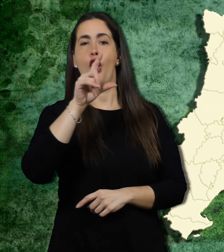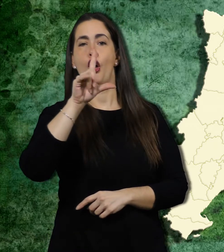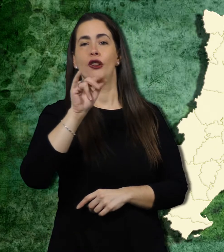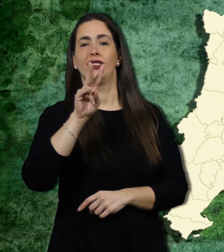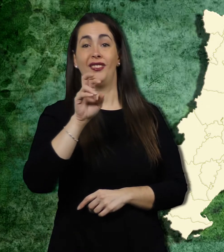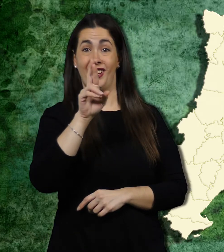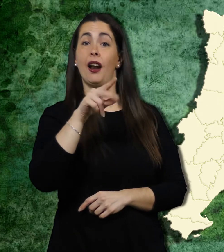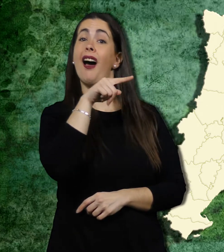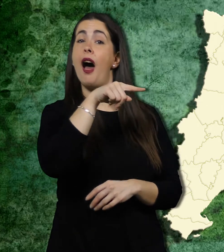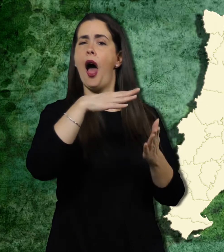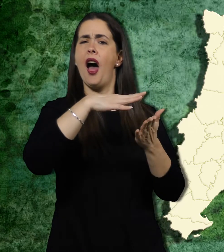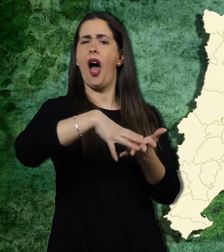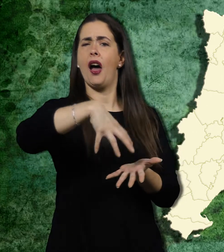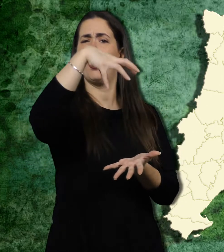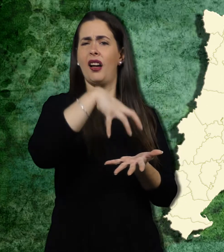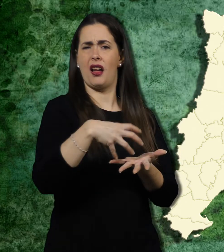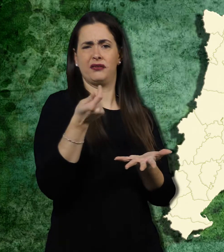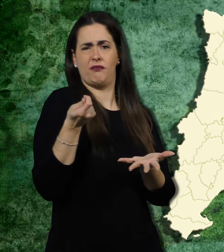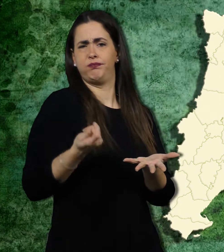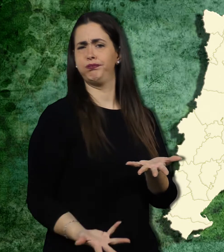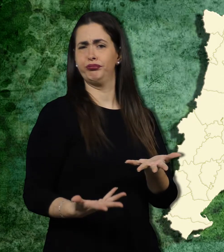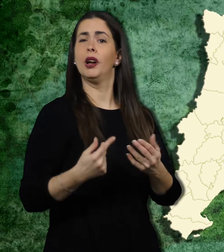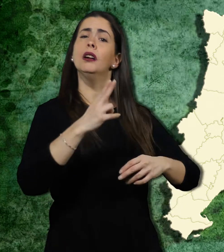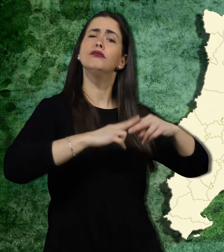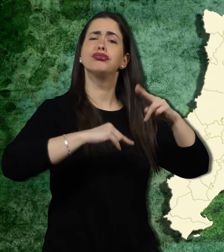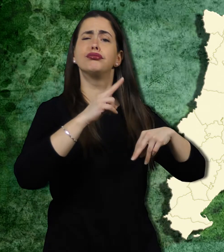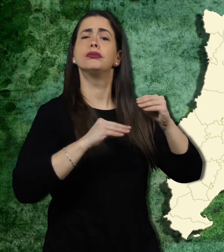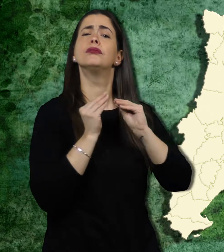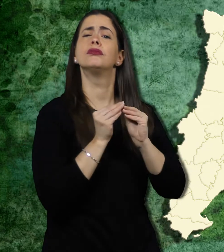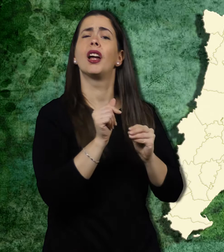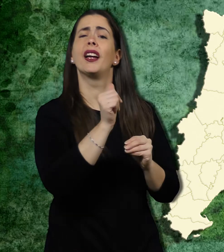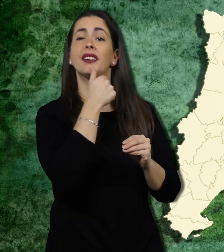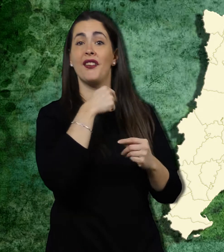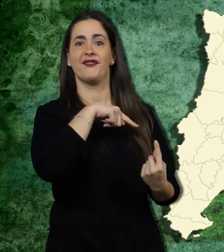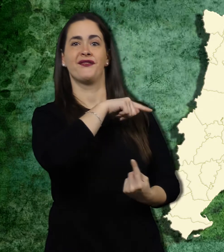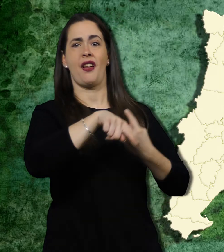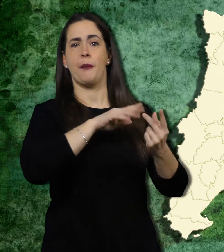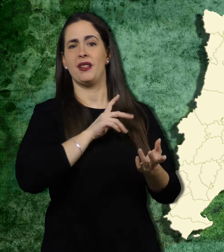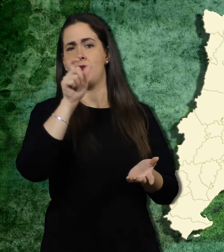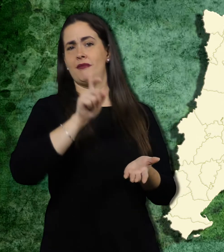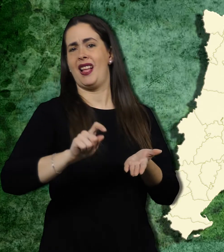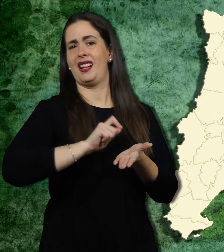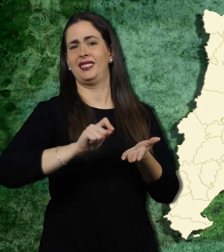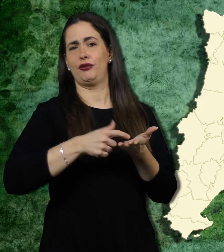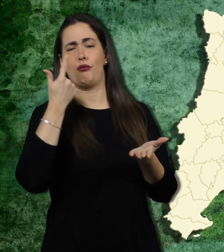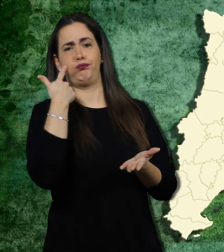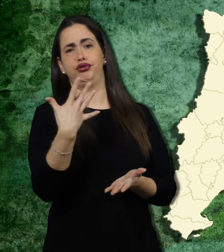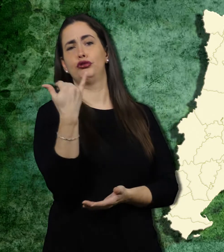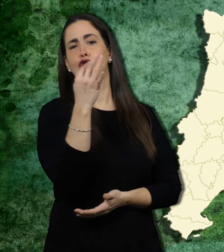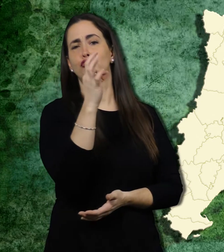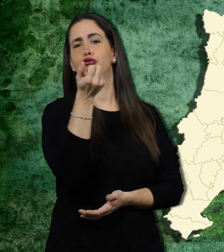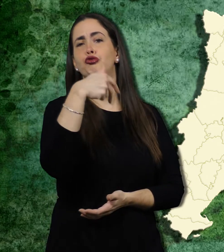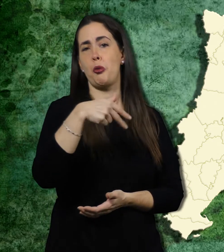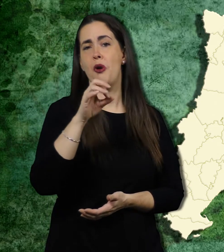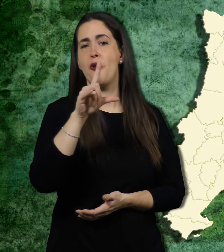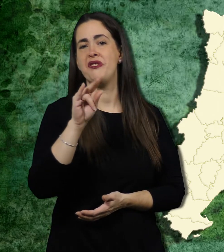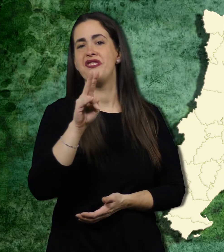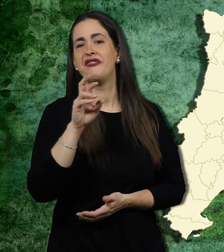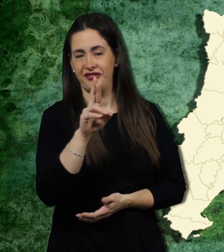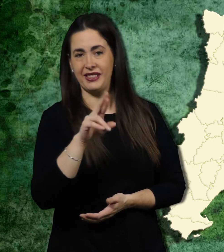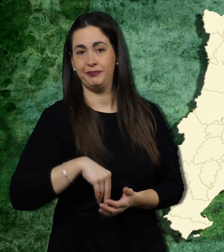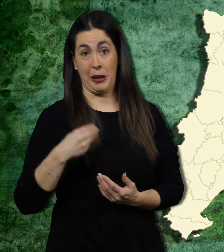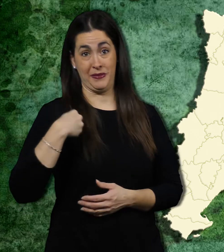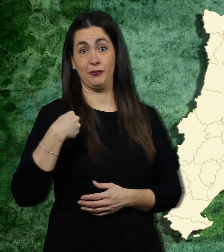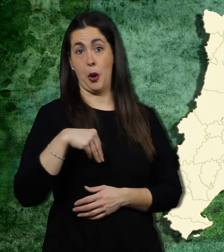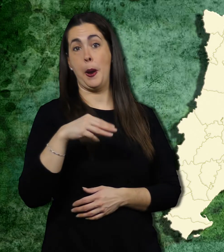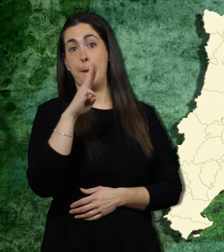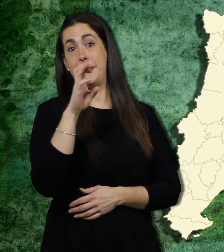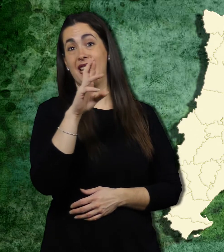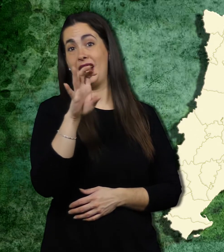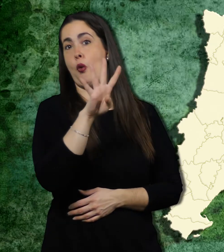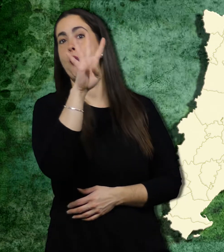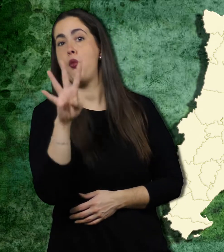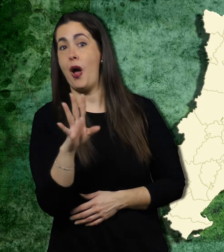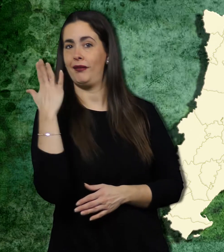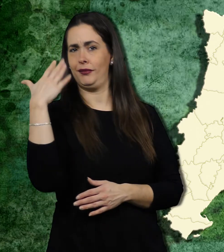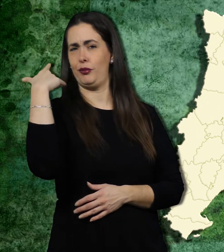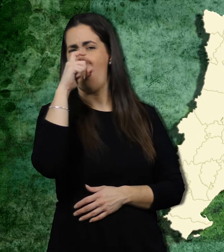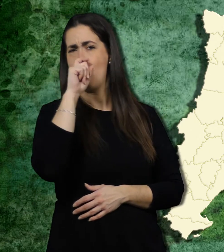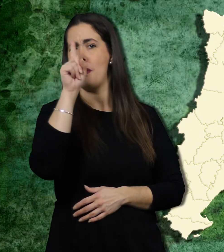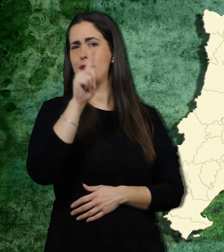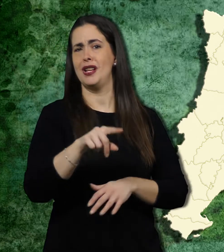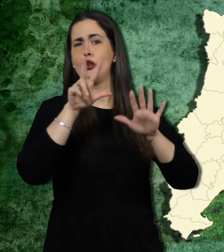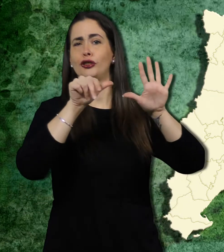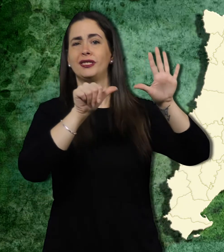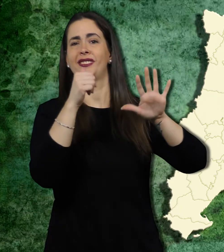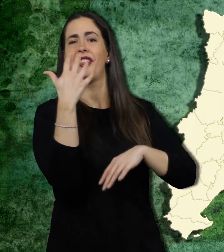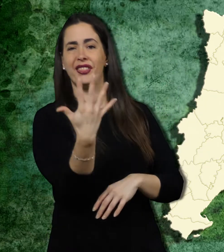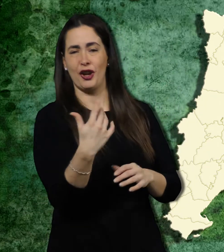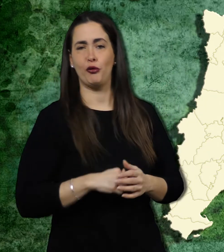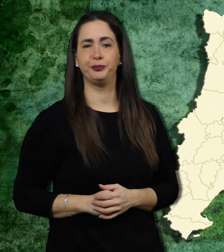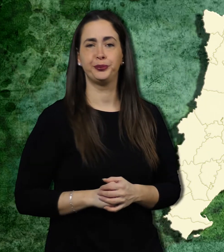una casa senyorial construïda per la família de l'escriptor Joan Oliver (Pere Quart) l'any 1865.